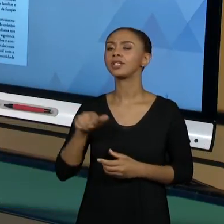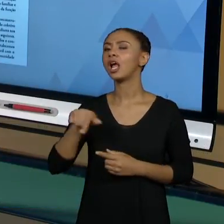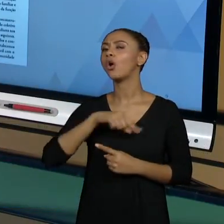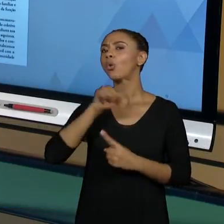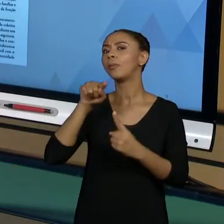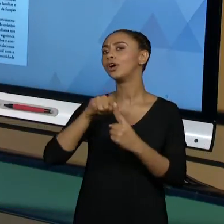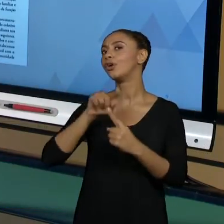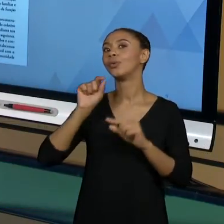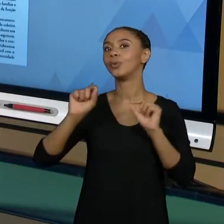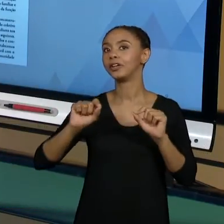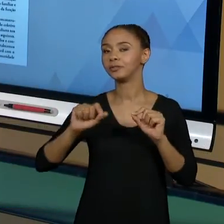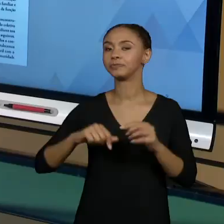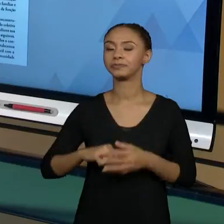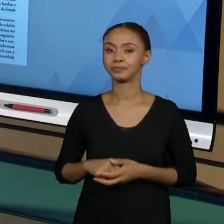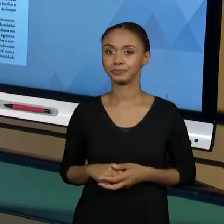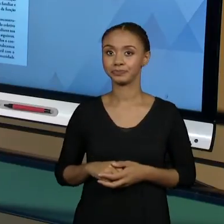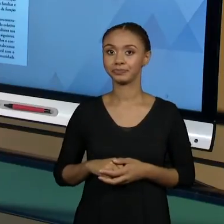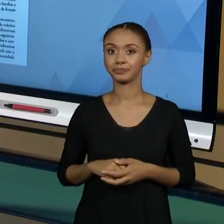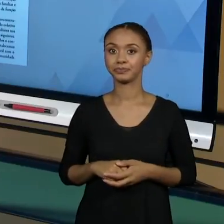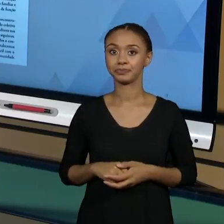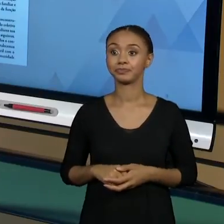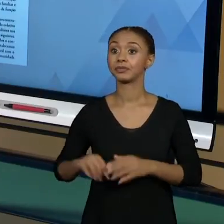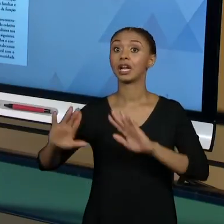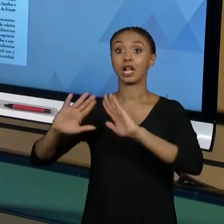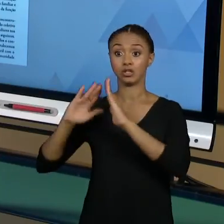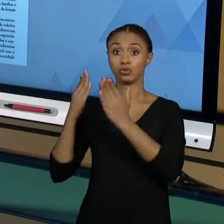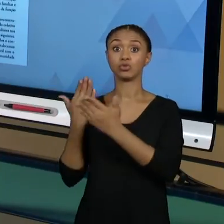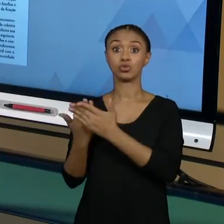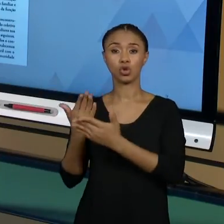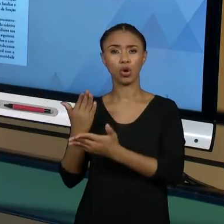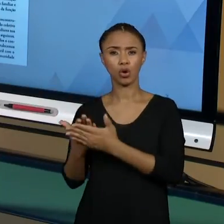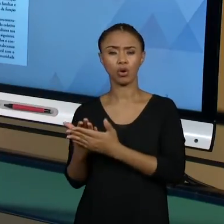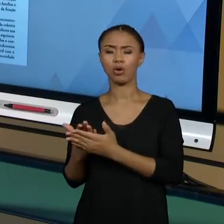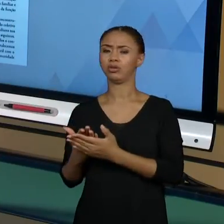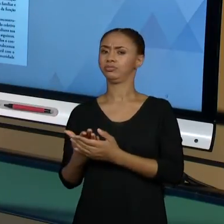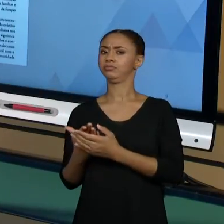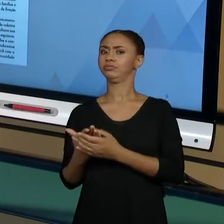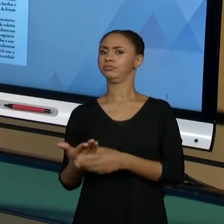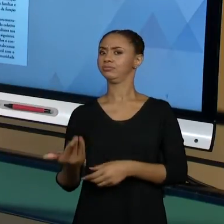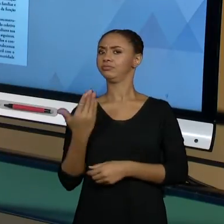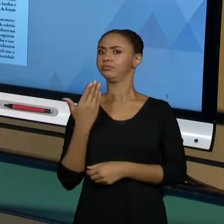TANTO A ESCOLA QUESTIONAVA A DEFINIÇÃO, OU SEJA,